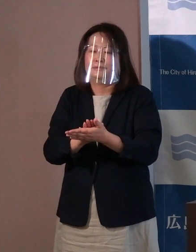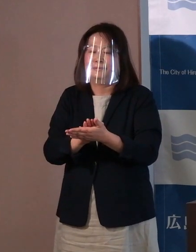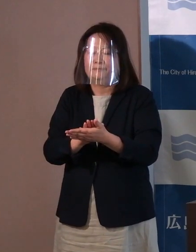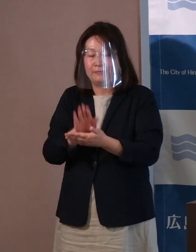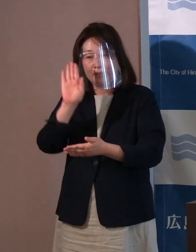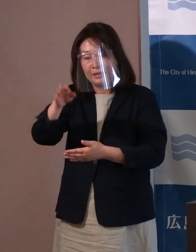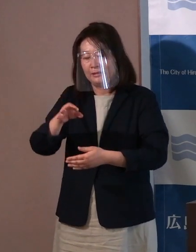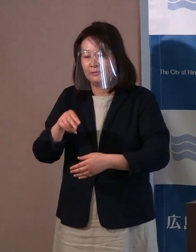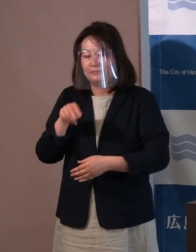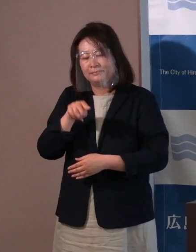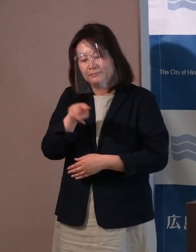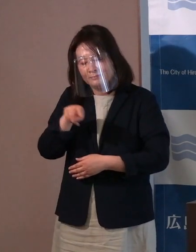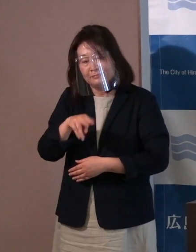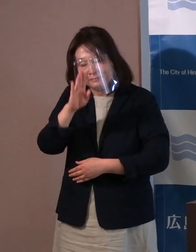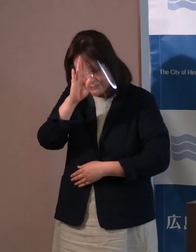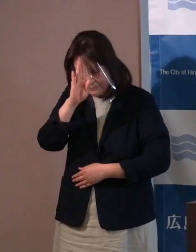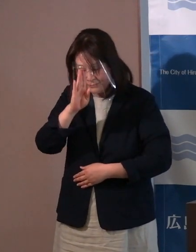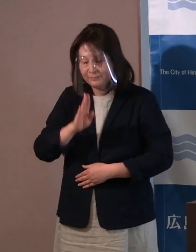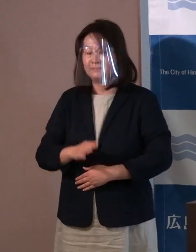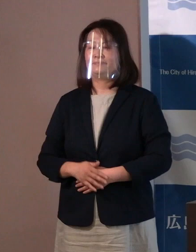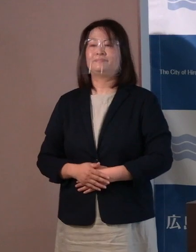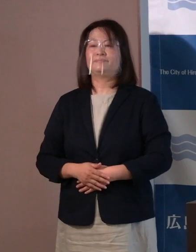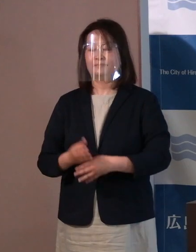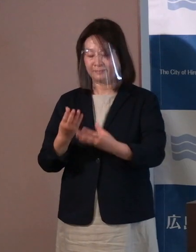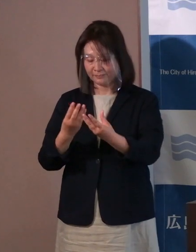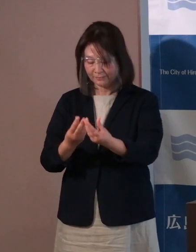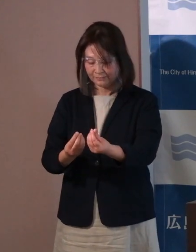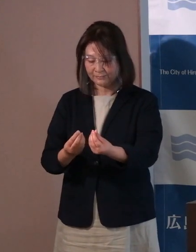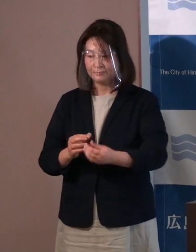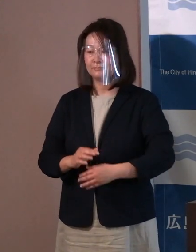後ほど御覧いただければと思います｡ 以上です｡